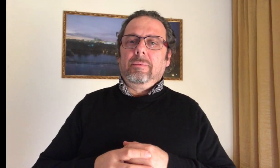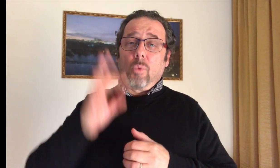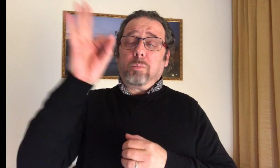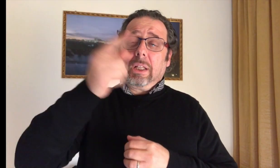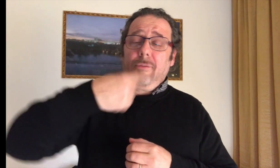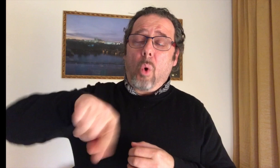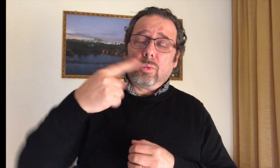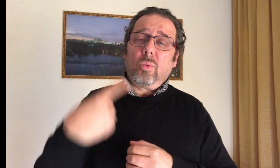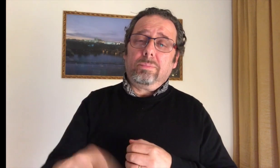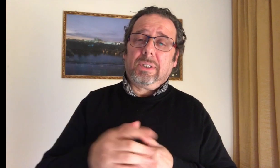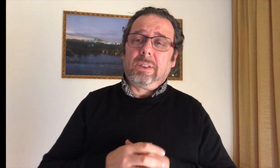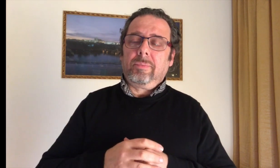oltre le Università.